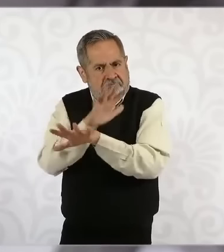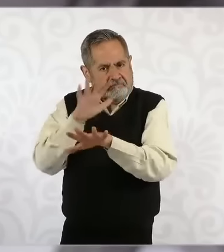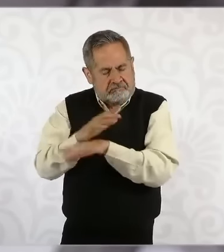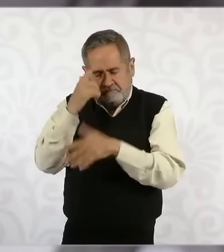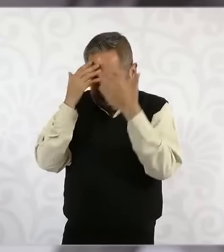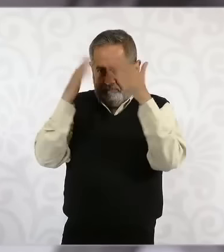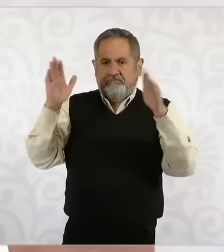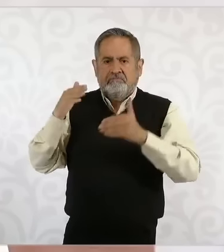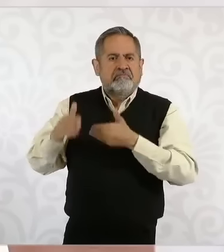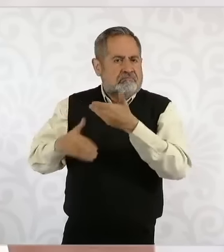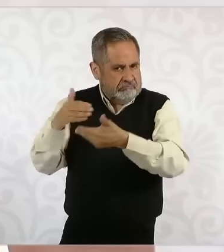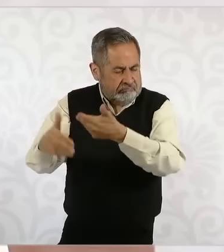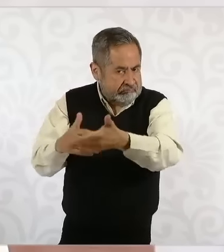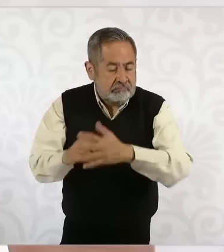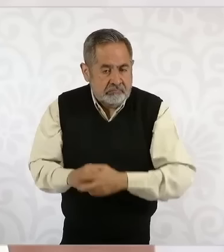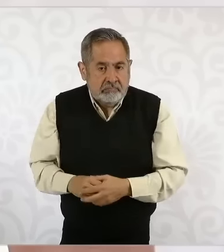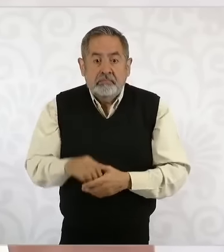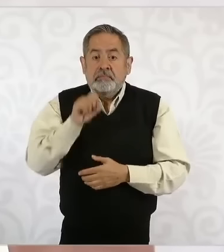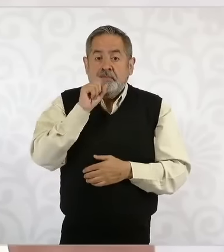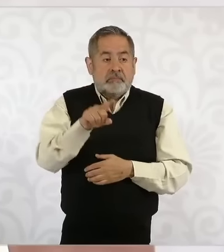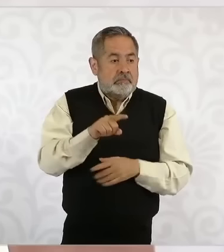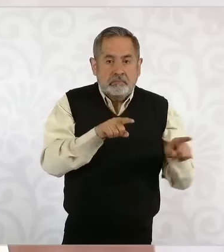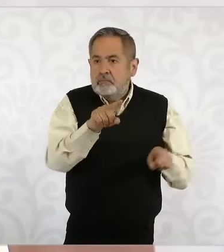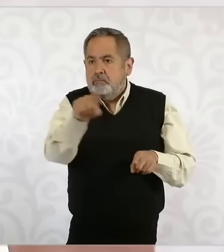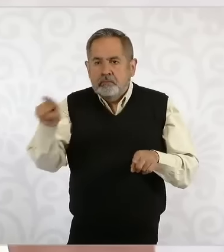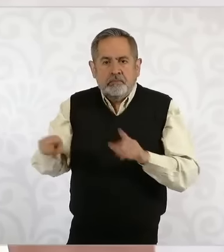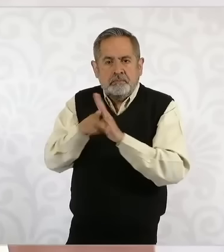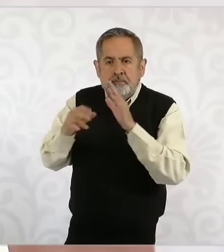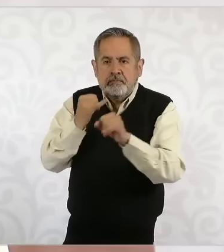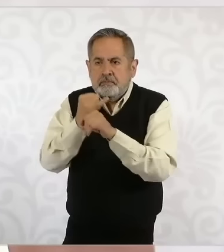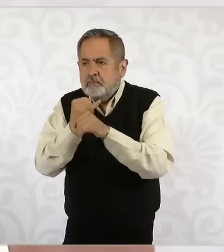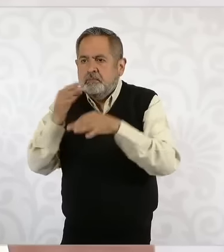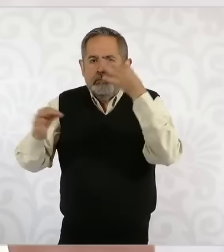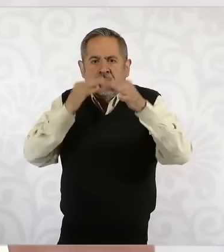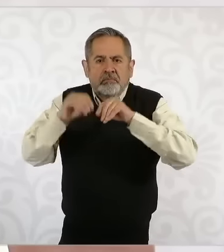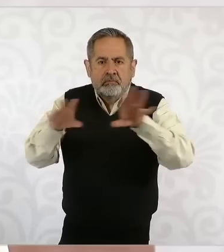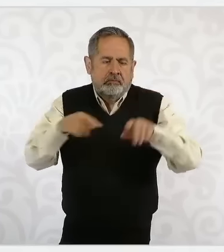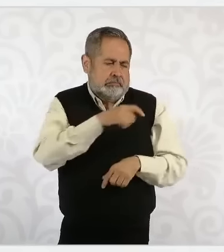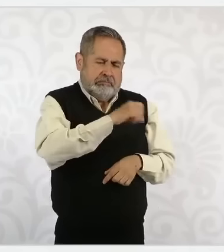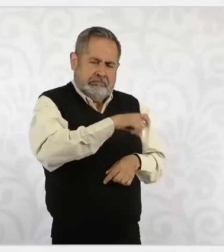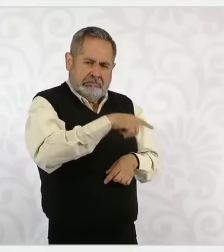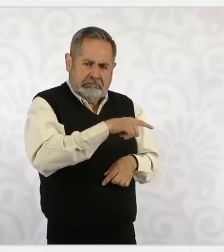Y también los medios alternativos juegan un papel muy importante aquí, muy importante ustedes,